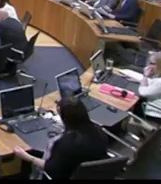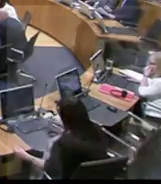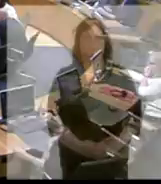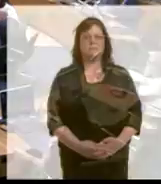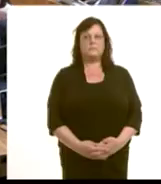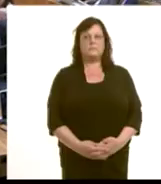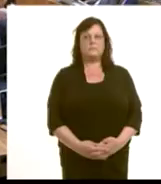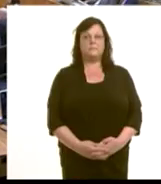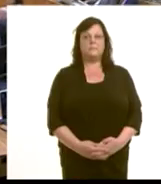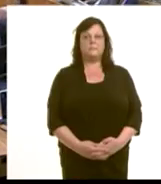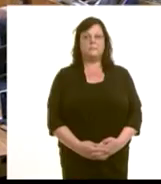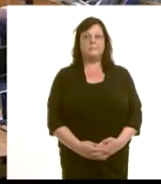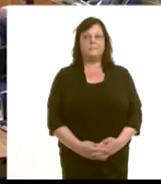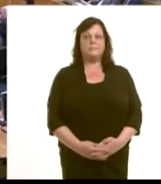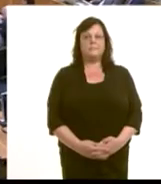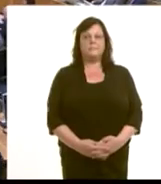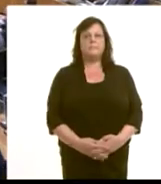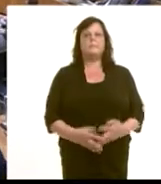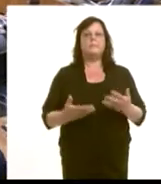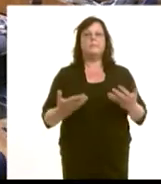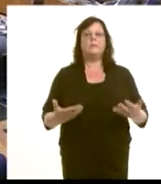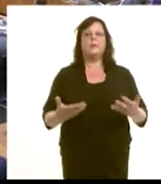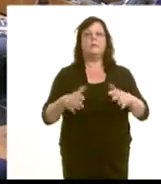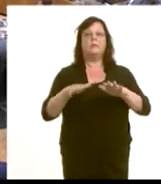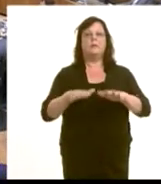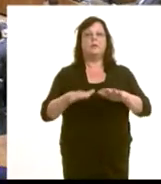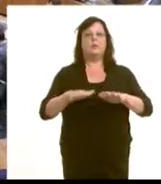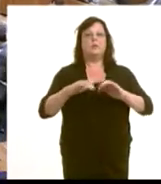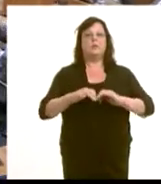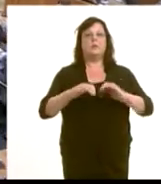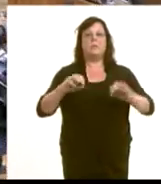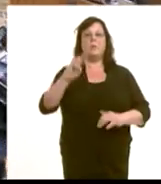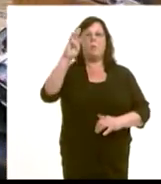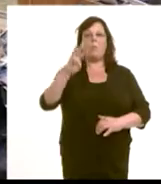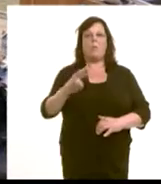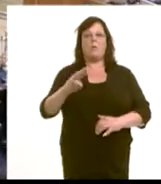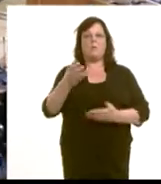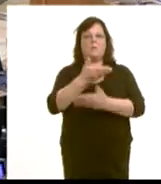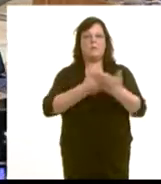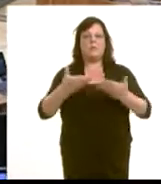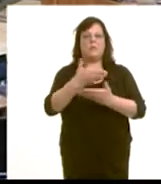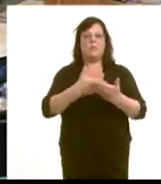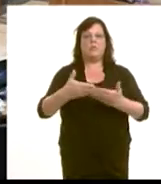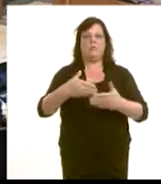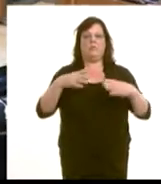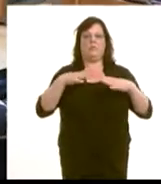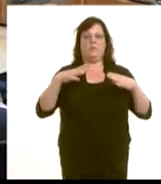Y Llywydd / The Presiding Officer: Yr eitem gyntaf y prynhawn yma yw cwestiynau iír Prif